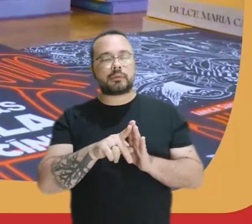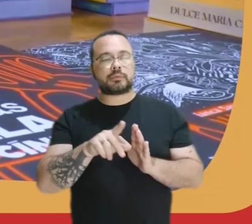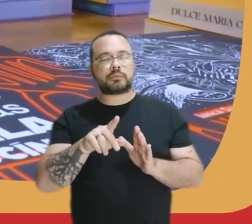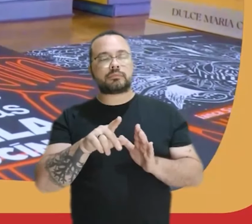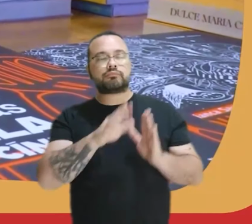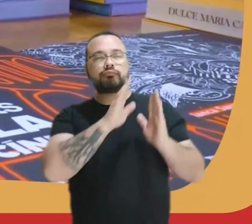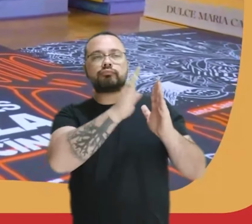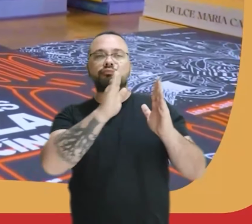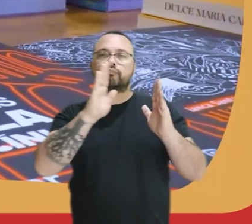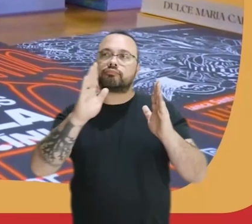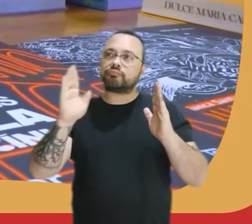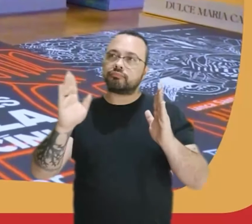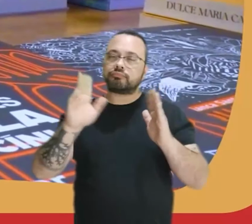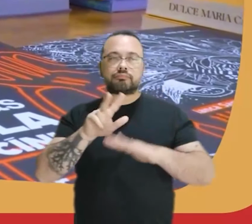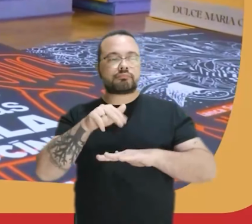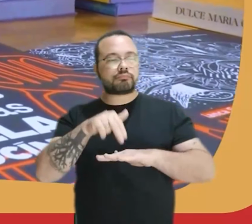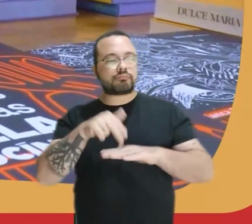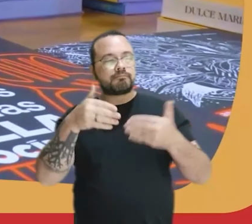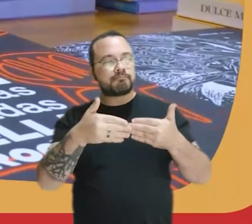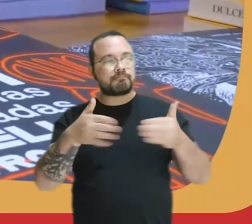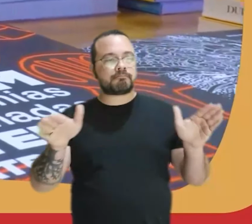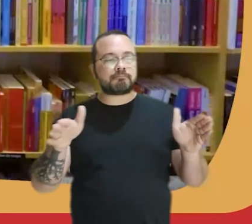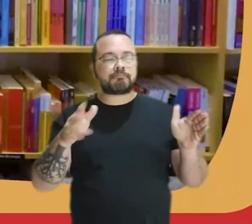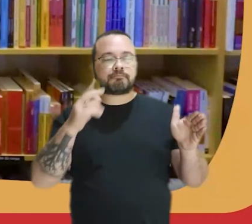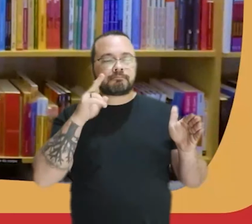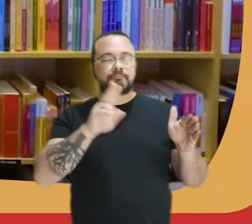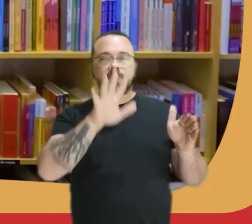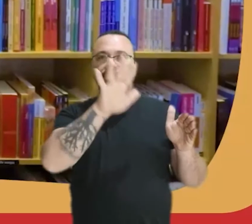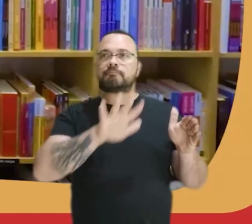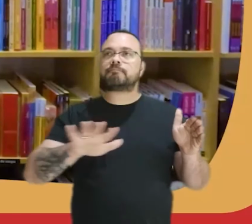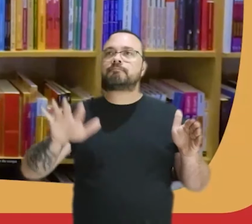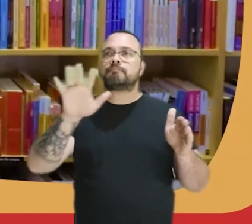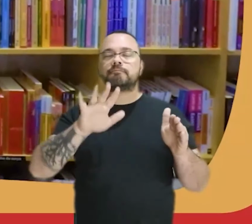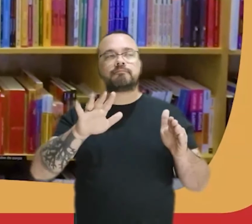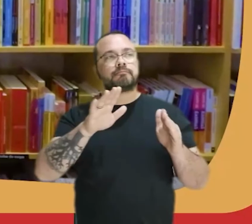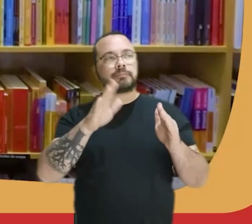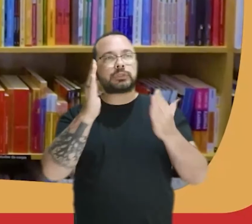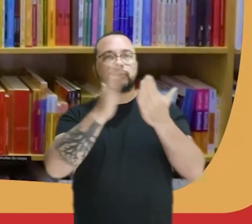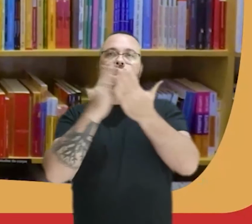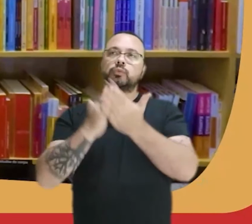Então, você chega, você é abraçado, assim, por esses livros, pelos livros todos que estão aqui.